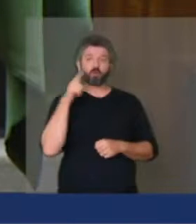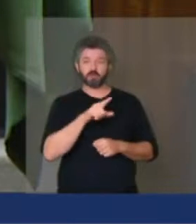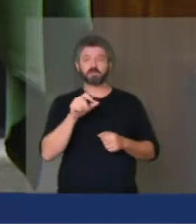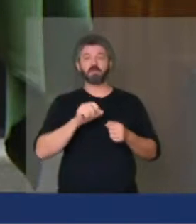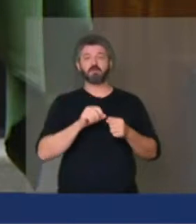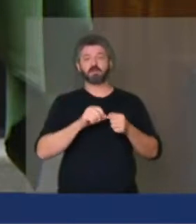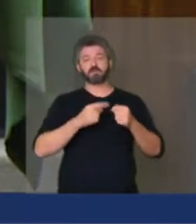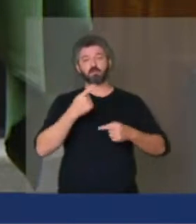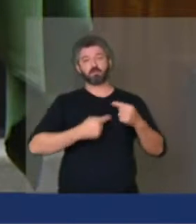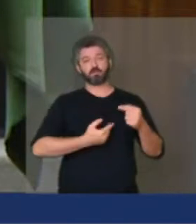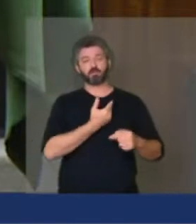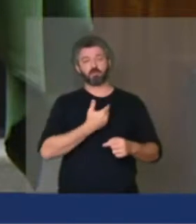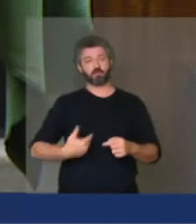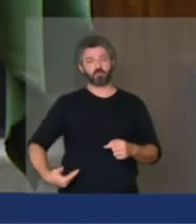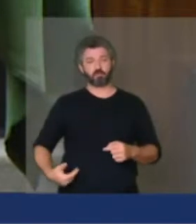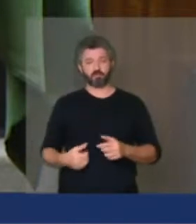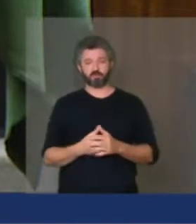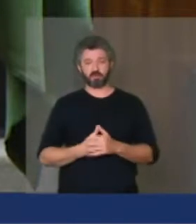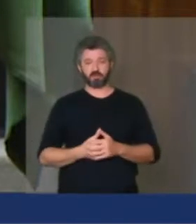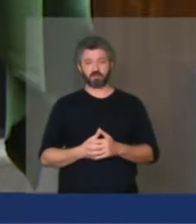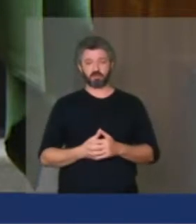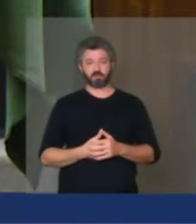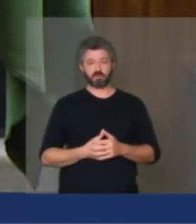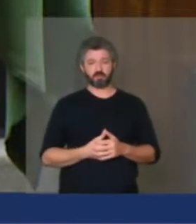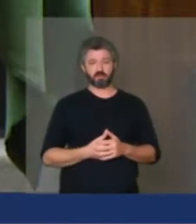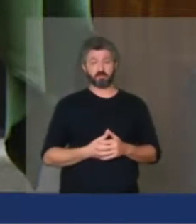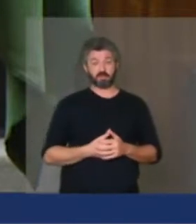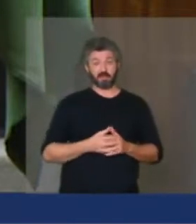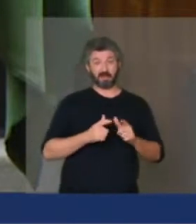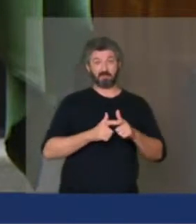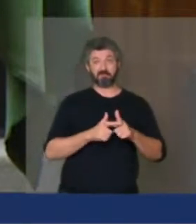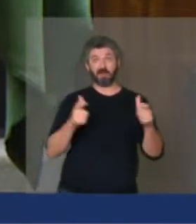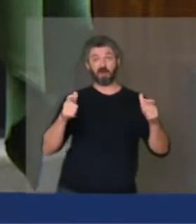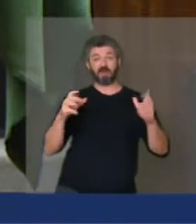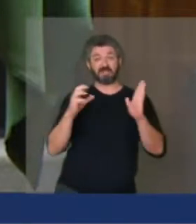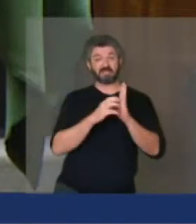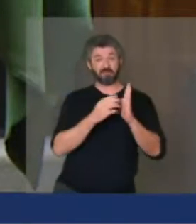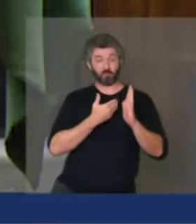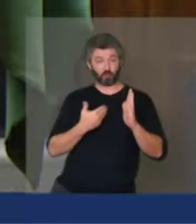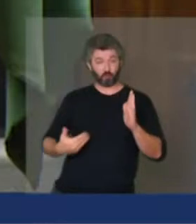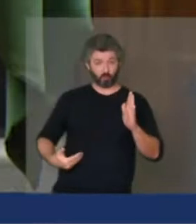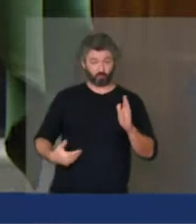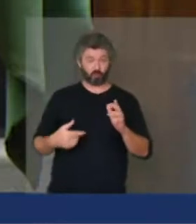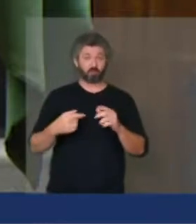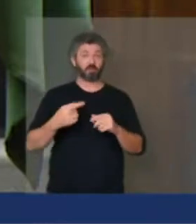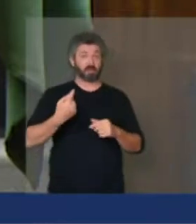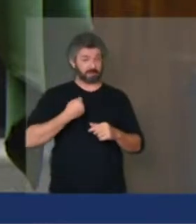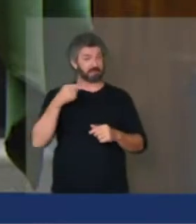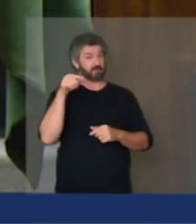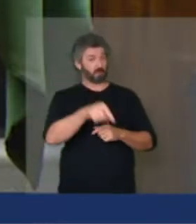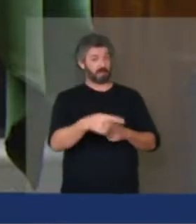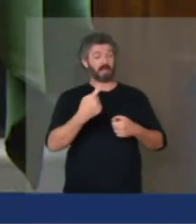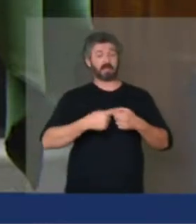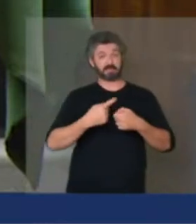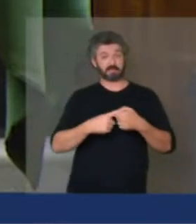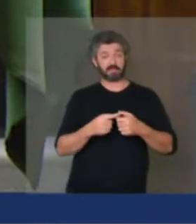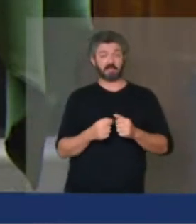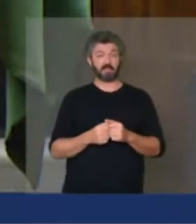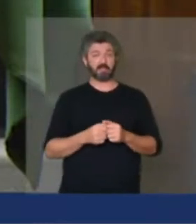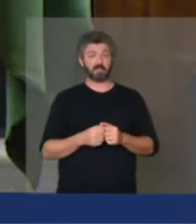POLÍTICAS PÚBLICAS. A MAIOR PARTE DOS SERVIDORES E SERVIDORAS DO NOSSO PAÍS ESTÃO NOS MUNICÍPIOS, ESTÃO ALI NOS MUNICÍPIOS. A MAIOR PARTE DAS CONSTRUÇÕES E DAS